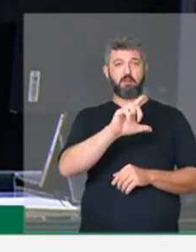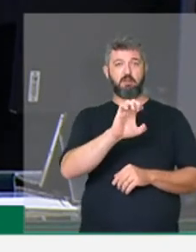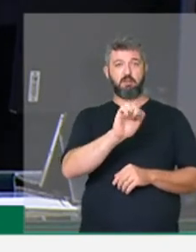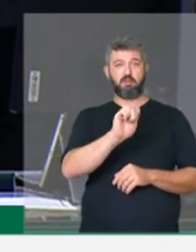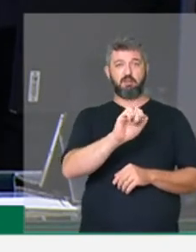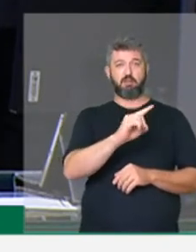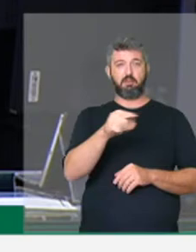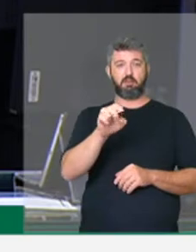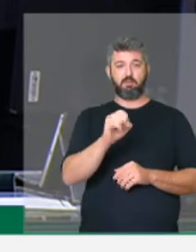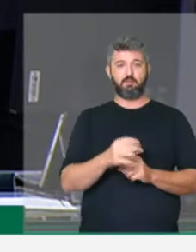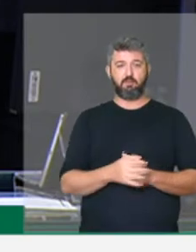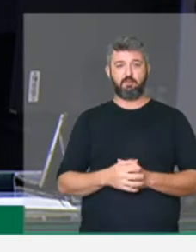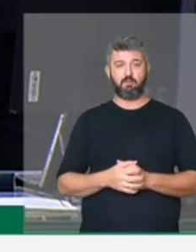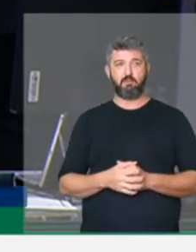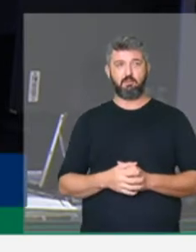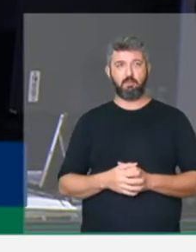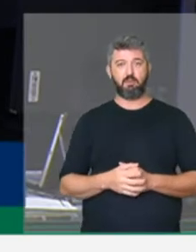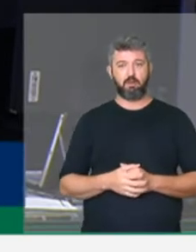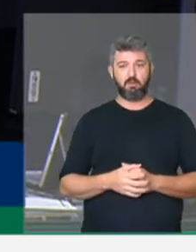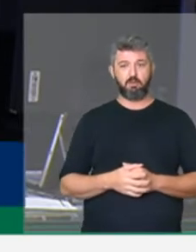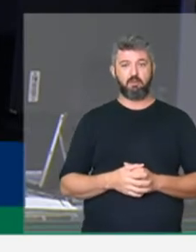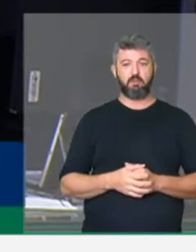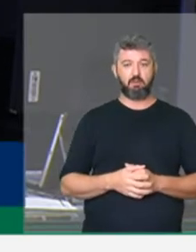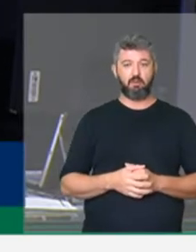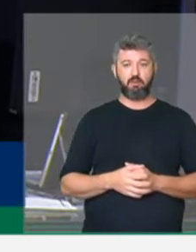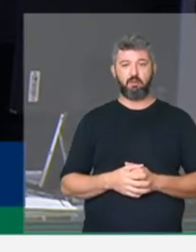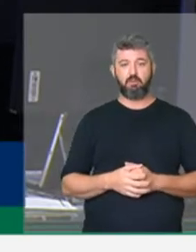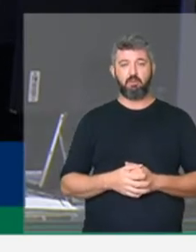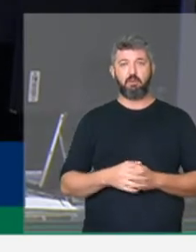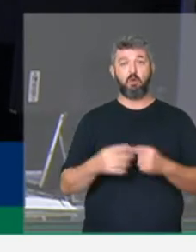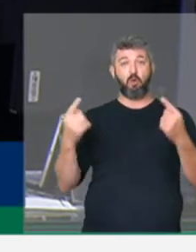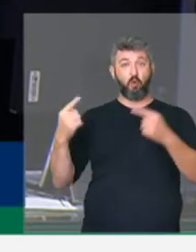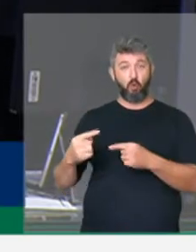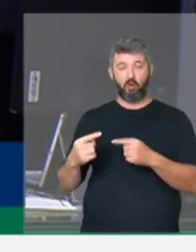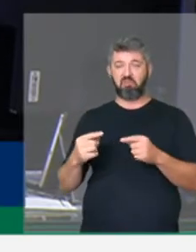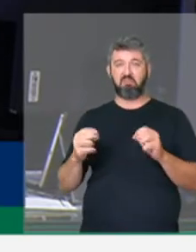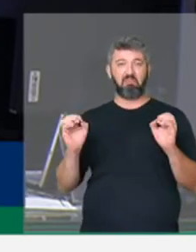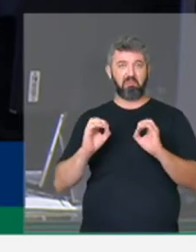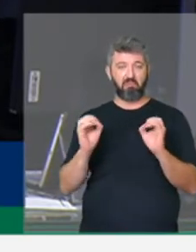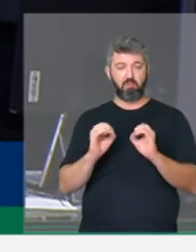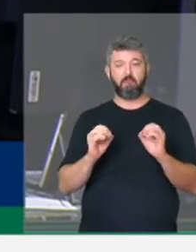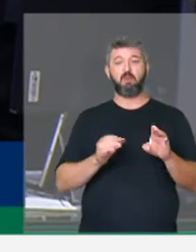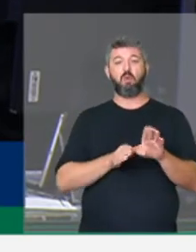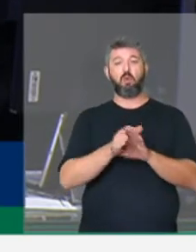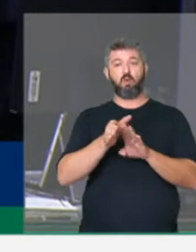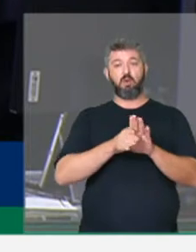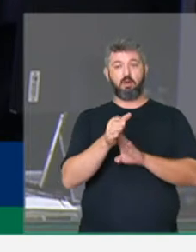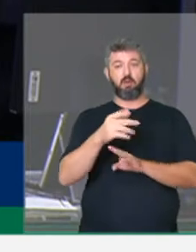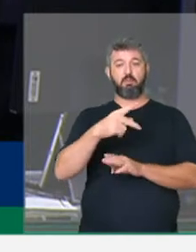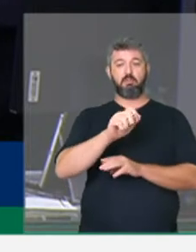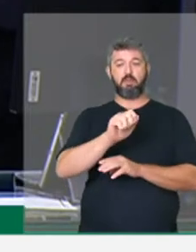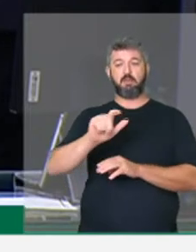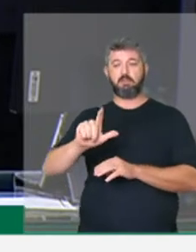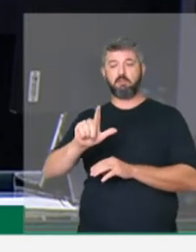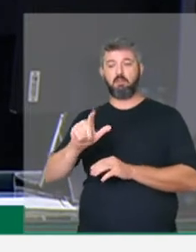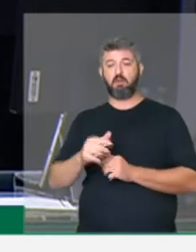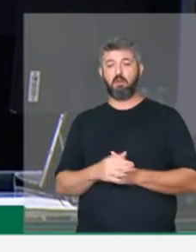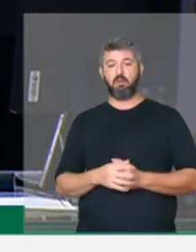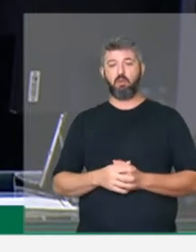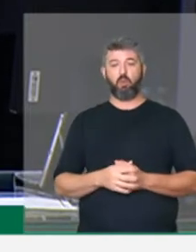PSL. COMO VOTA? B [DEP. RUBENS BUENO]: PSL ENCAMINHA SIM E CUMPRIMENTANDO O RELATOR. ESSA